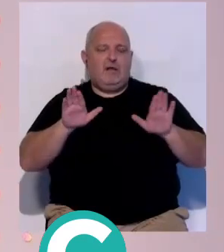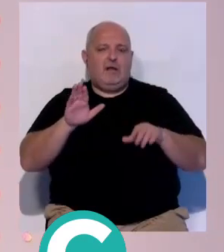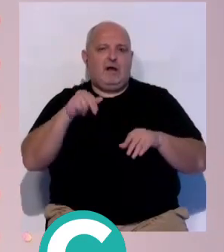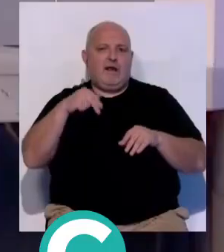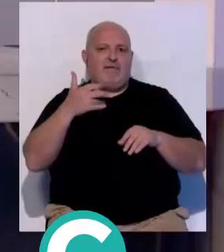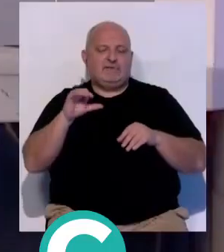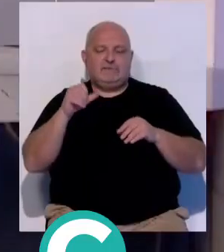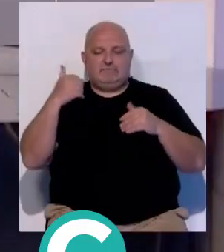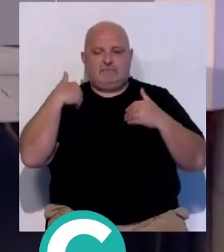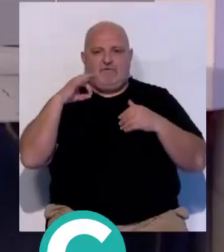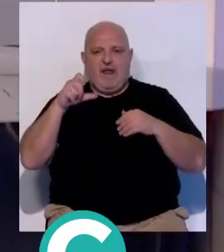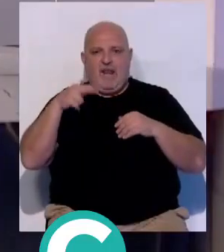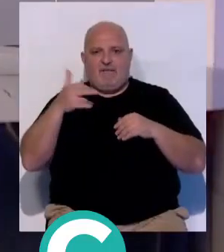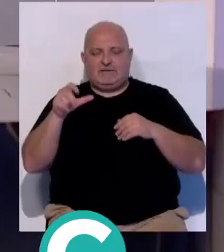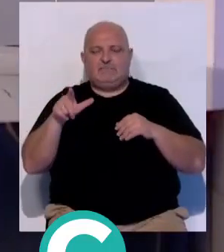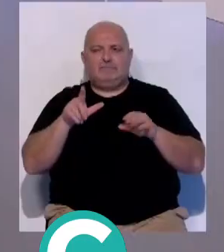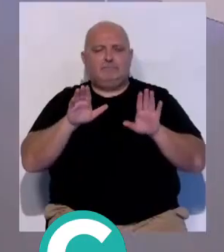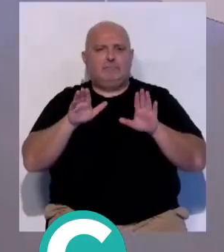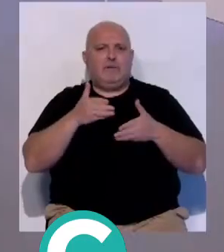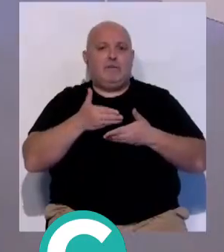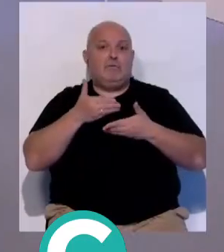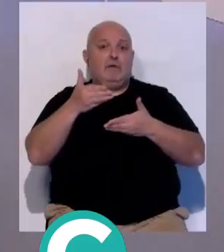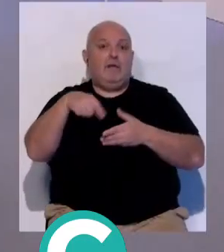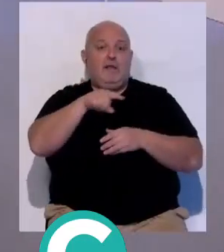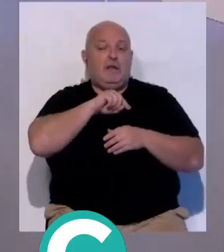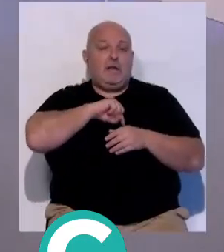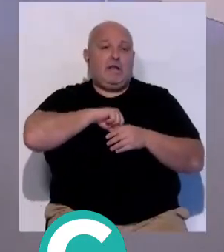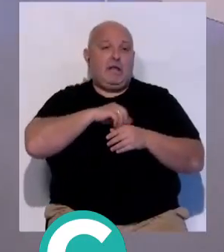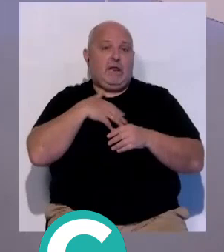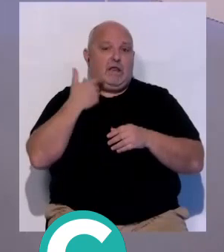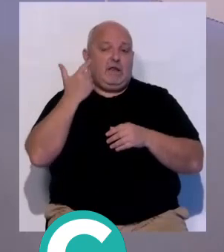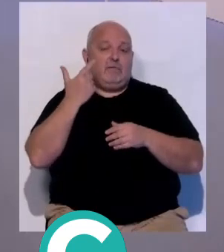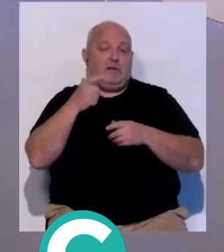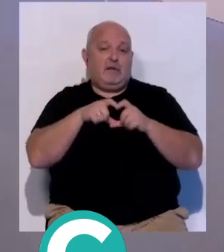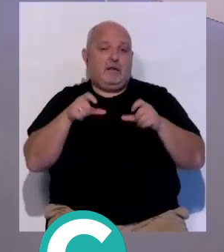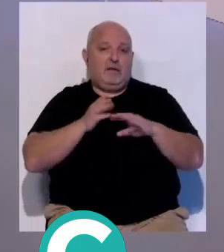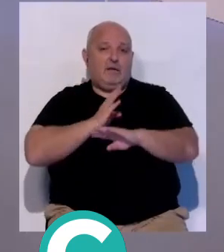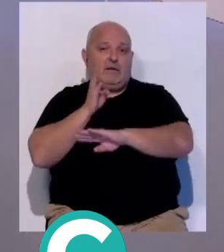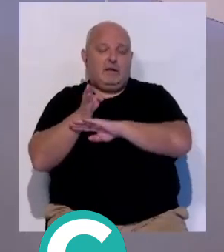naus con lo cual ya saben están invitados tienen que bueno había que tener invitación no sé si